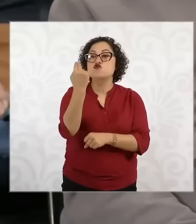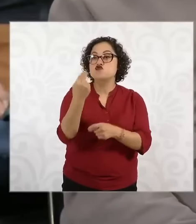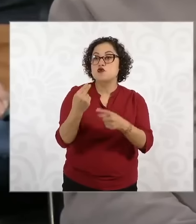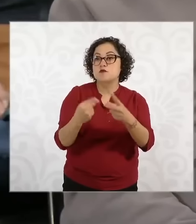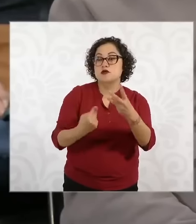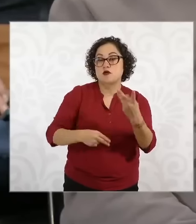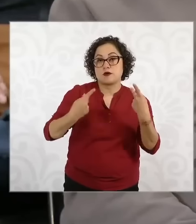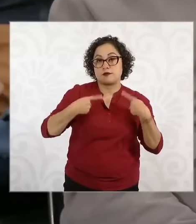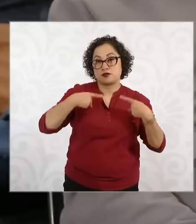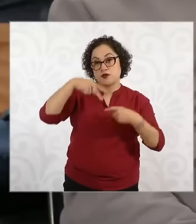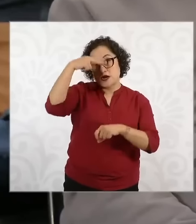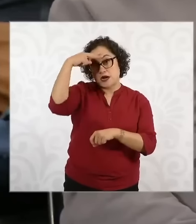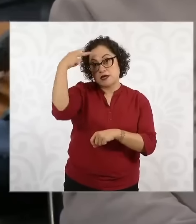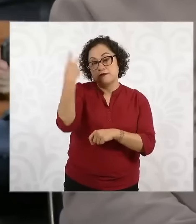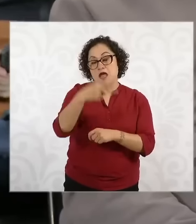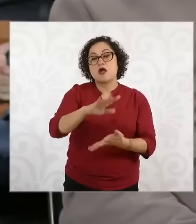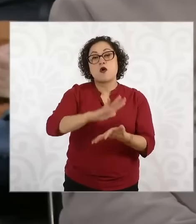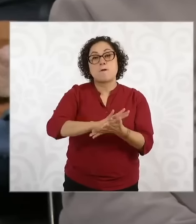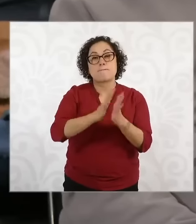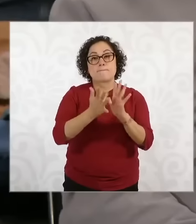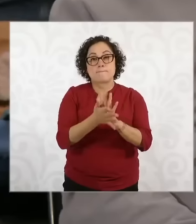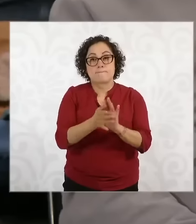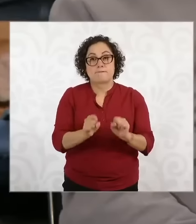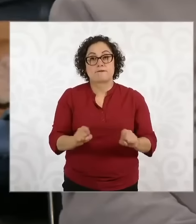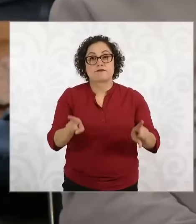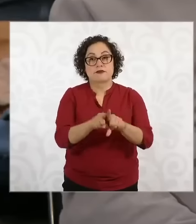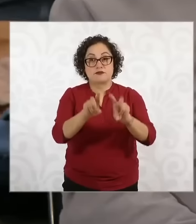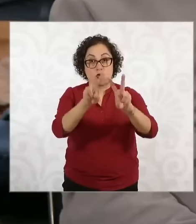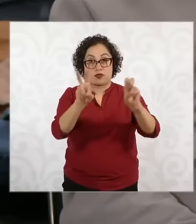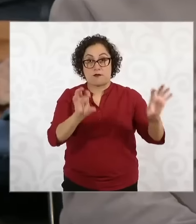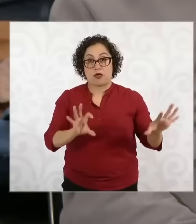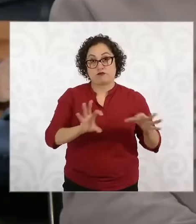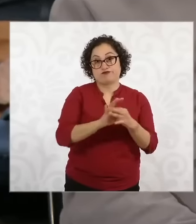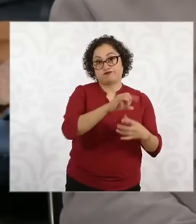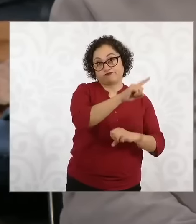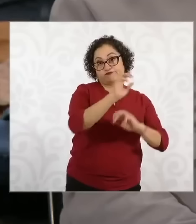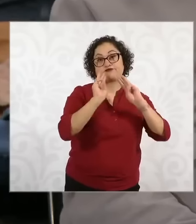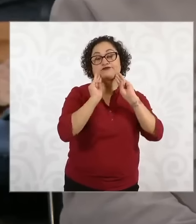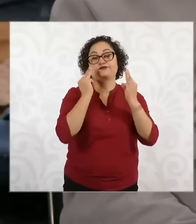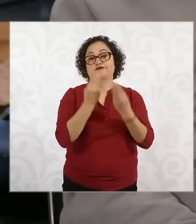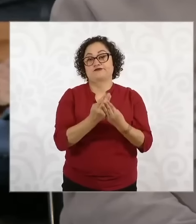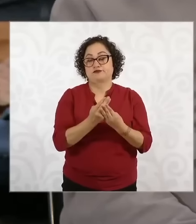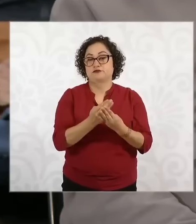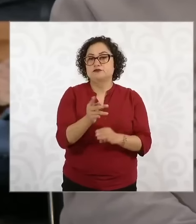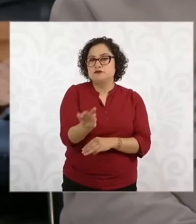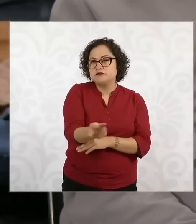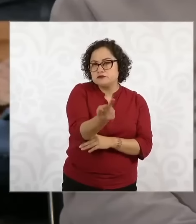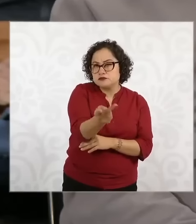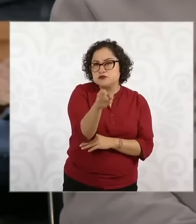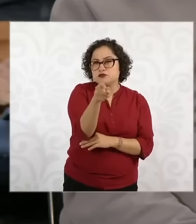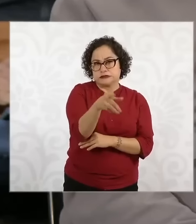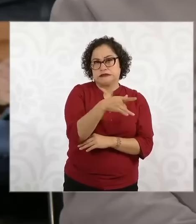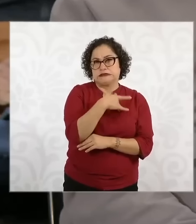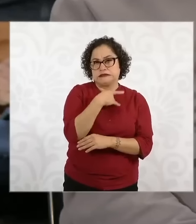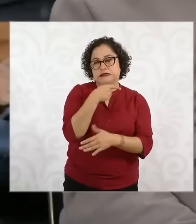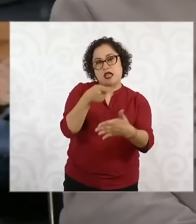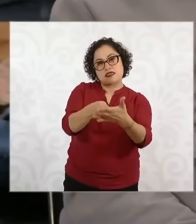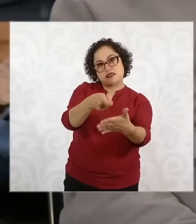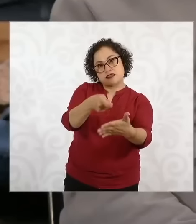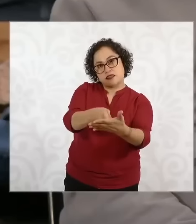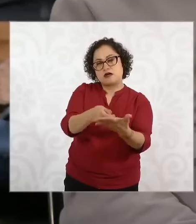a colación de este tema del mayo Zambada. Eh, lo considera usted como presión nuevamente del parte.